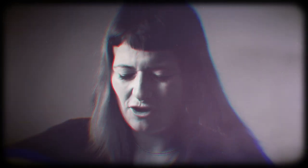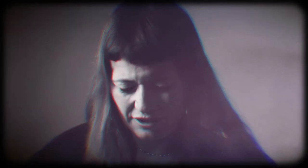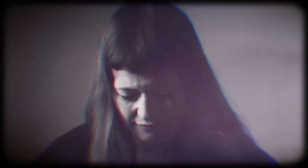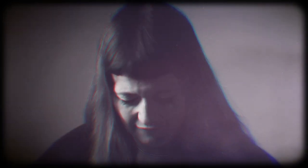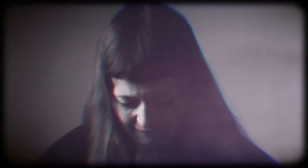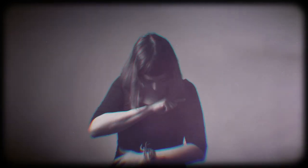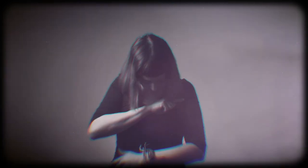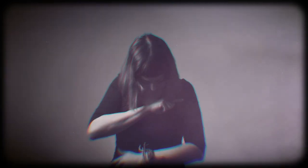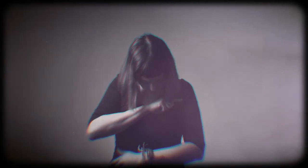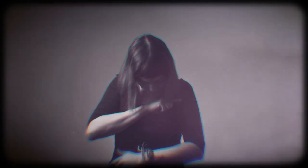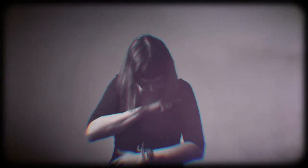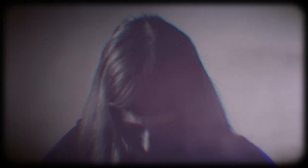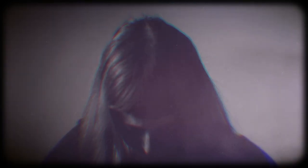Estoy